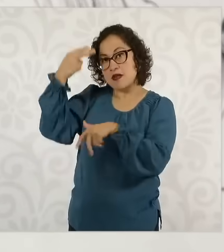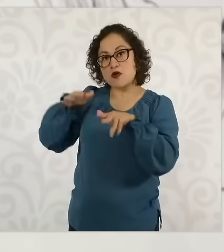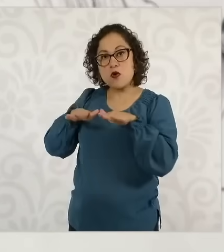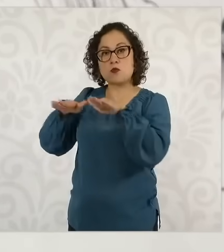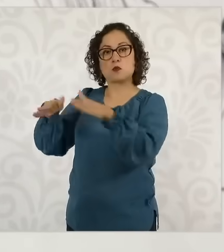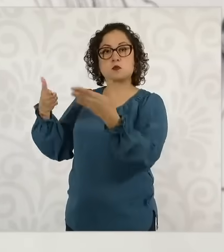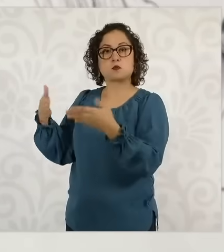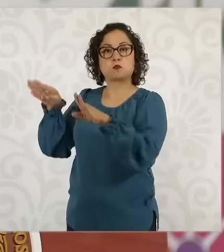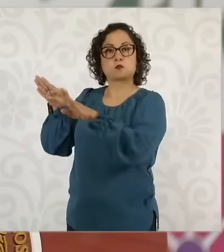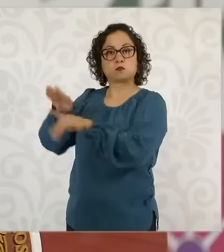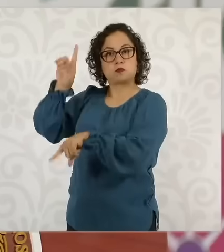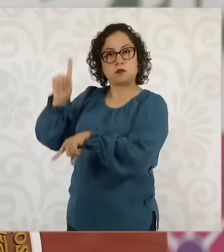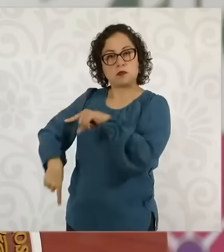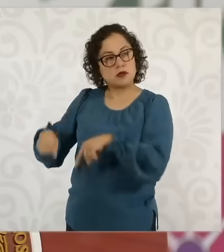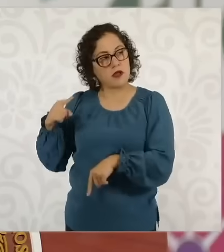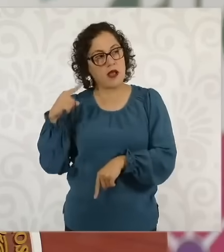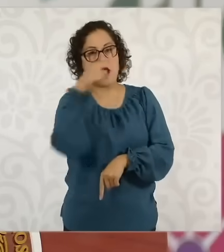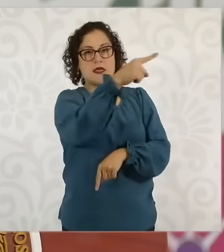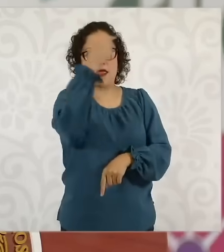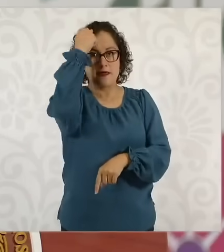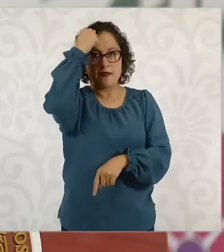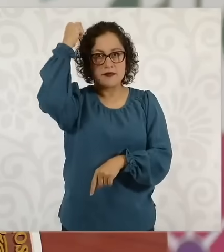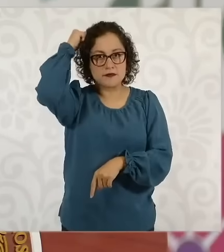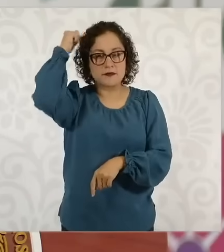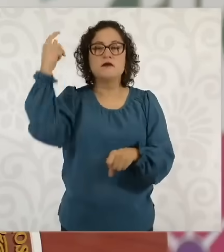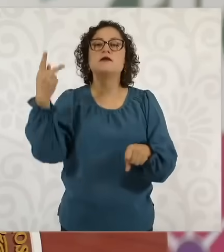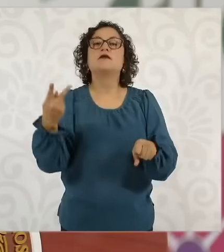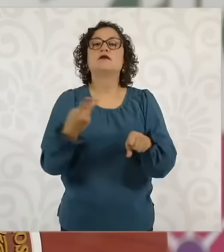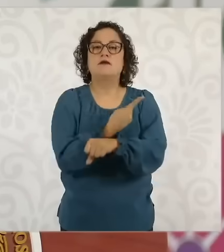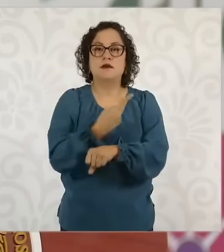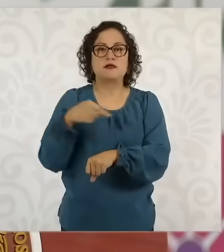¿qué iba a ocurrir en las 700 hectáreas del aeropuerto internacional de la Ciudad de México?